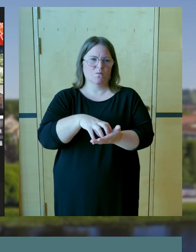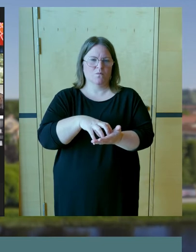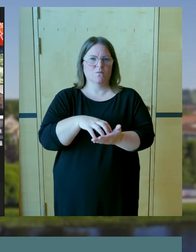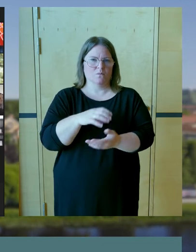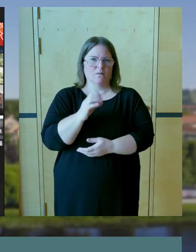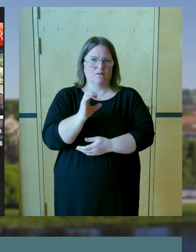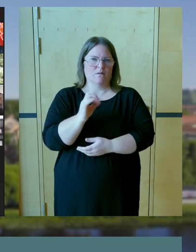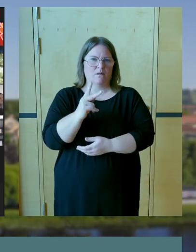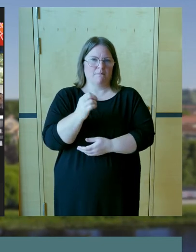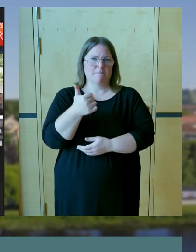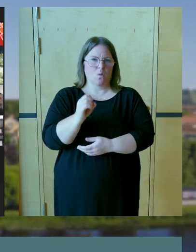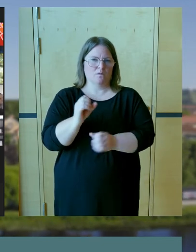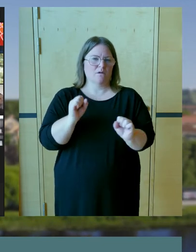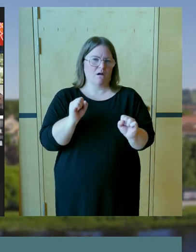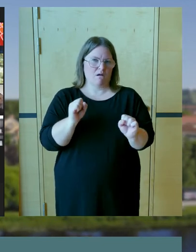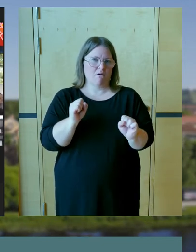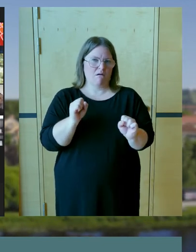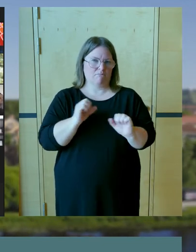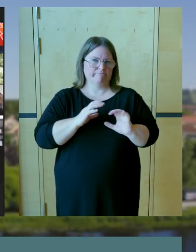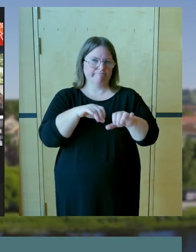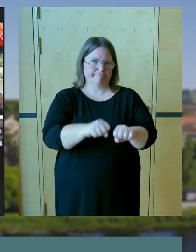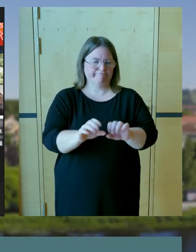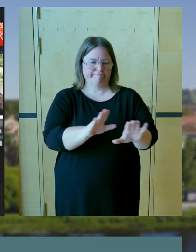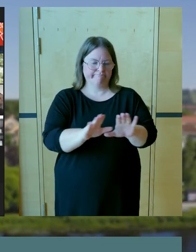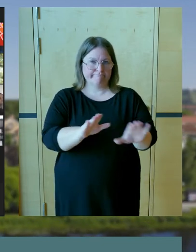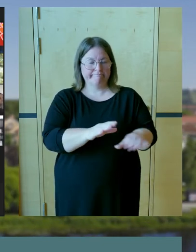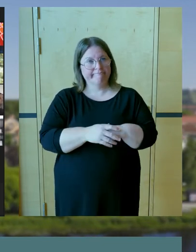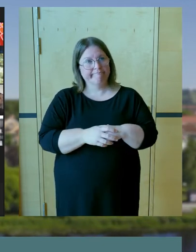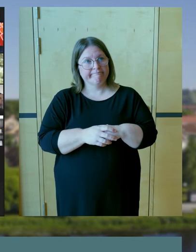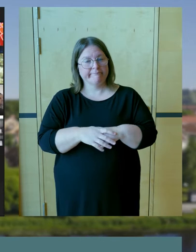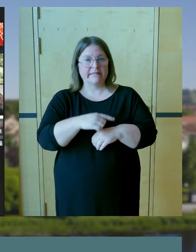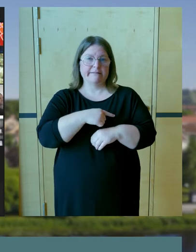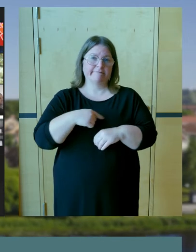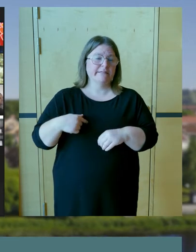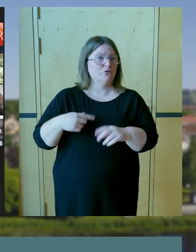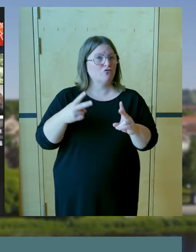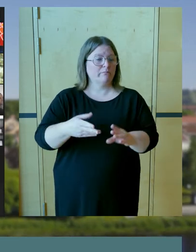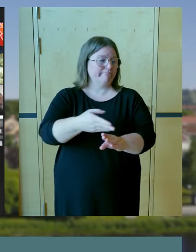Och sen det här De köpte precis som vi alltid gör när vi gör nya